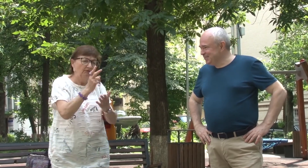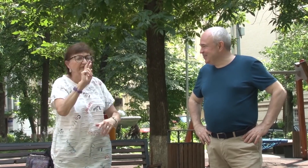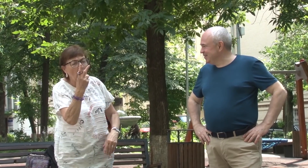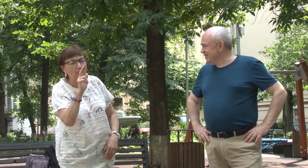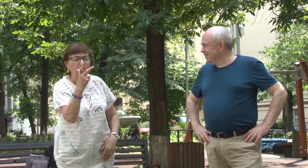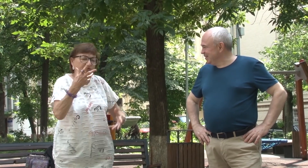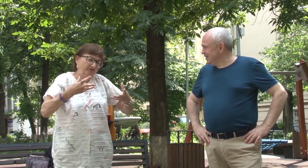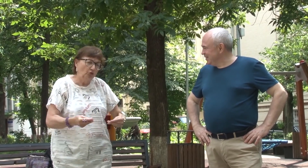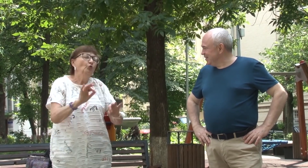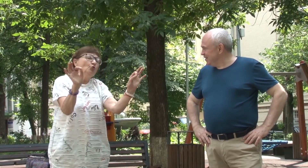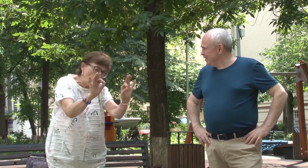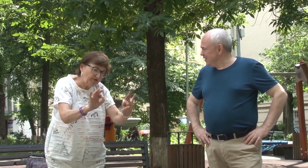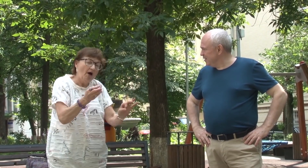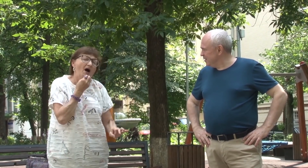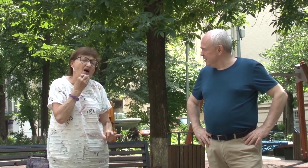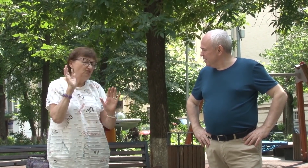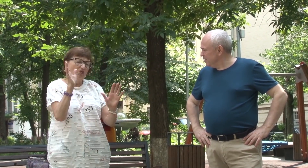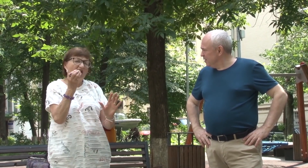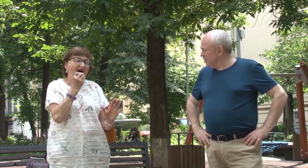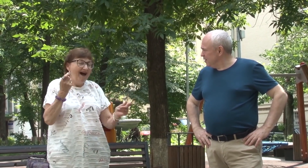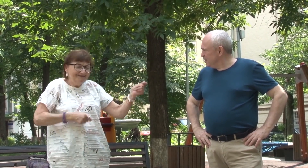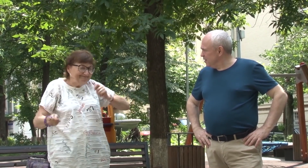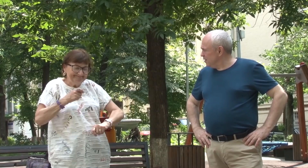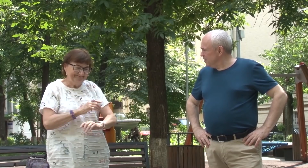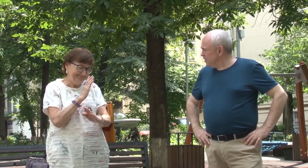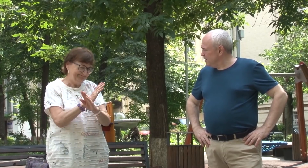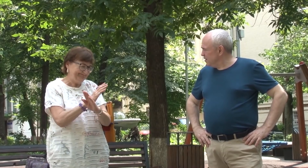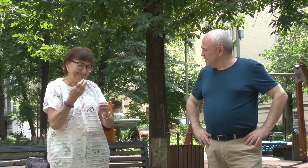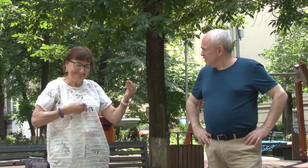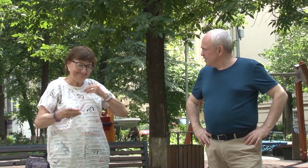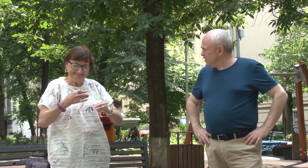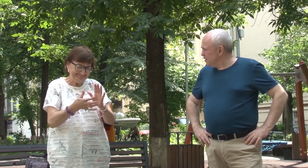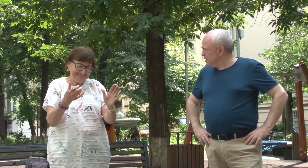2-3 рубля в день, ничего, на еду хватало, но не на одежду.